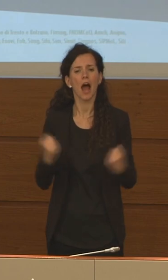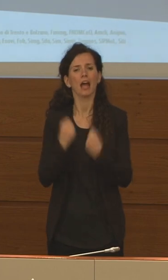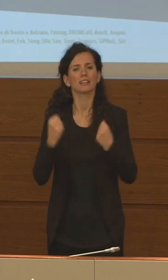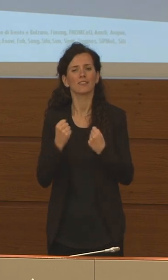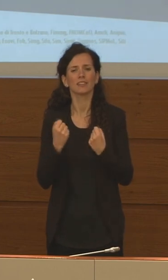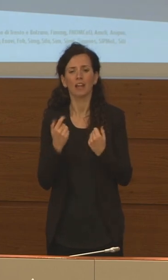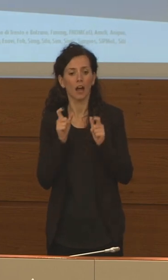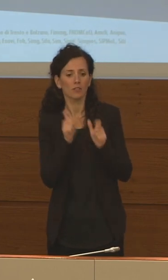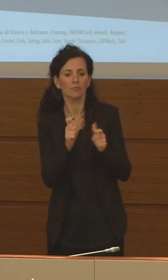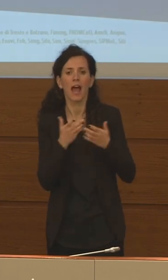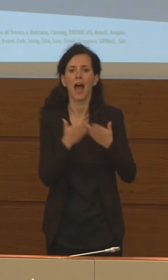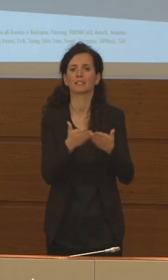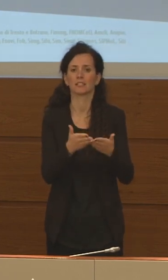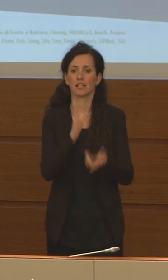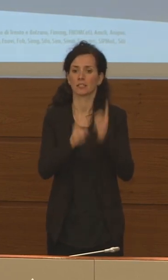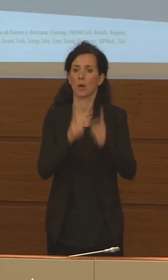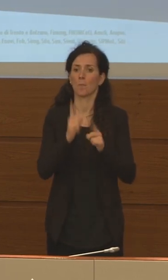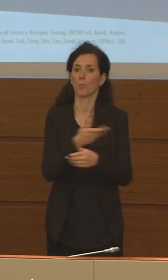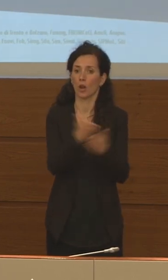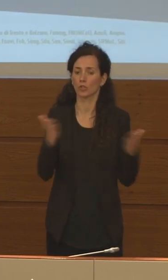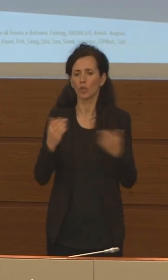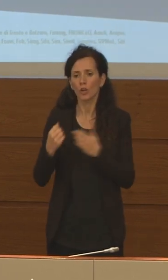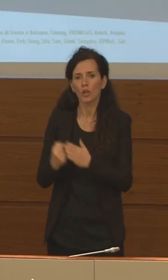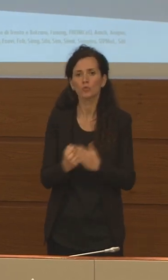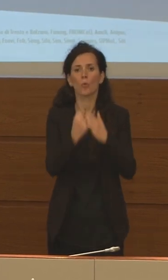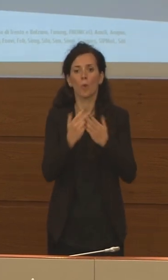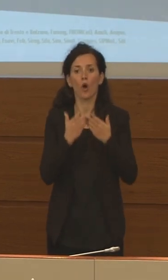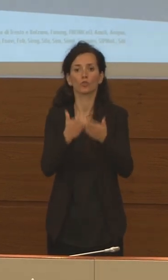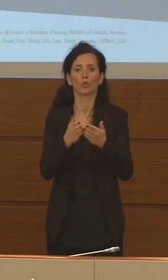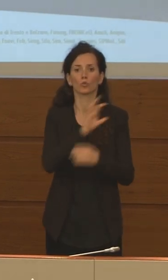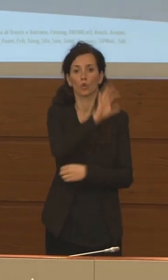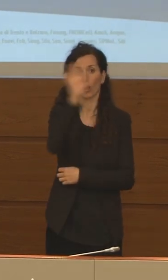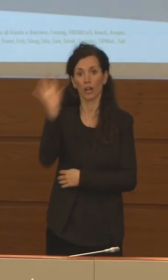alla popolazione e di supporto alle regioni che sono coinvolte,